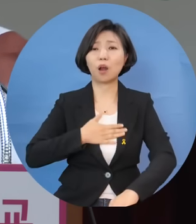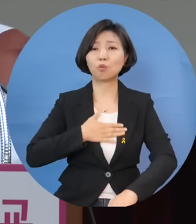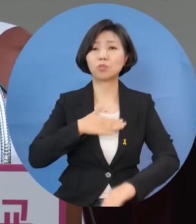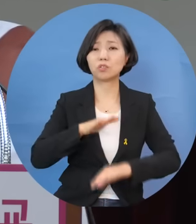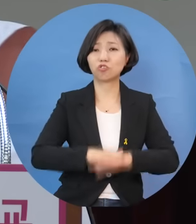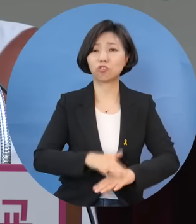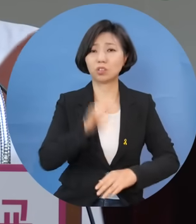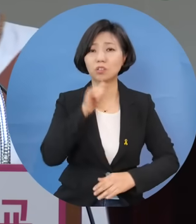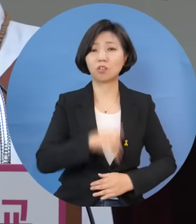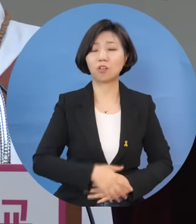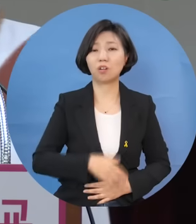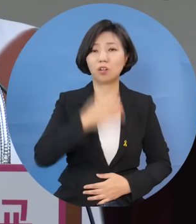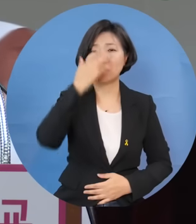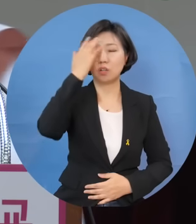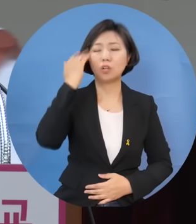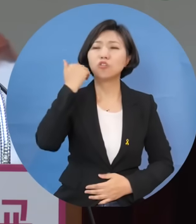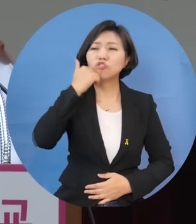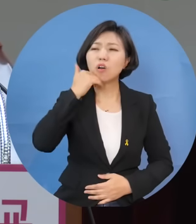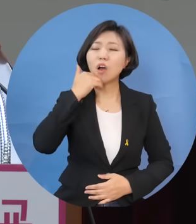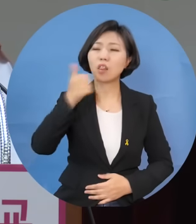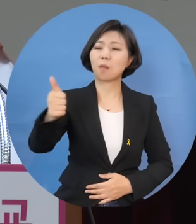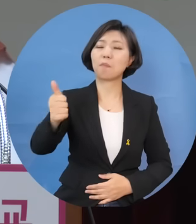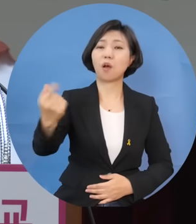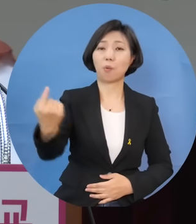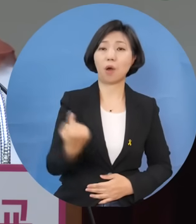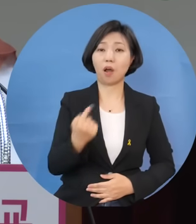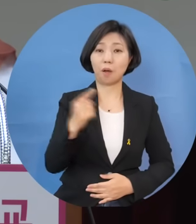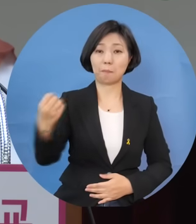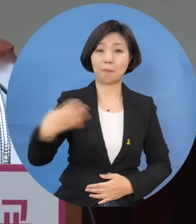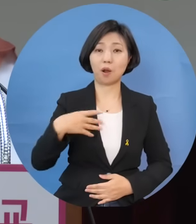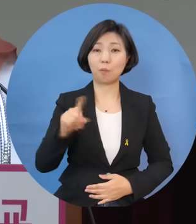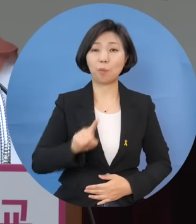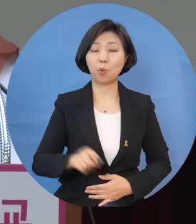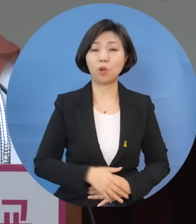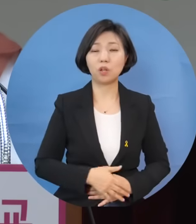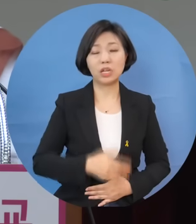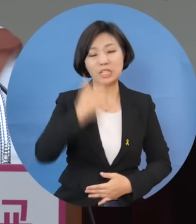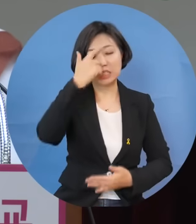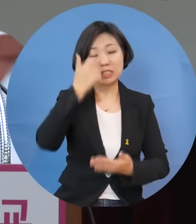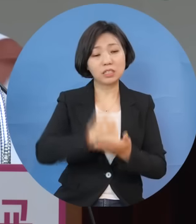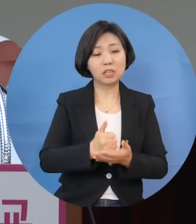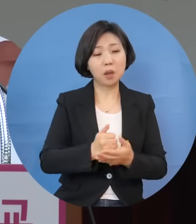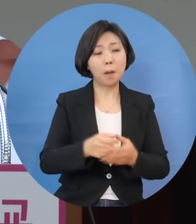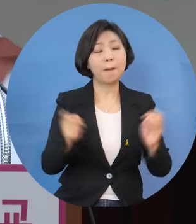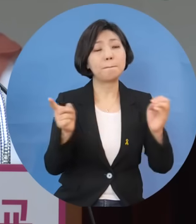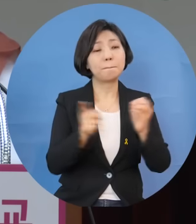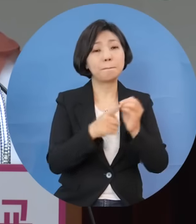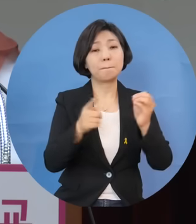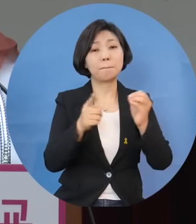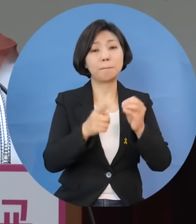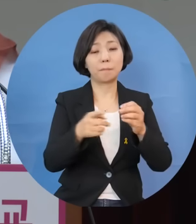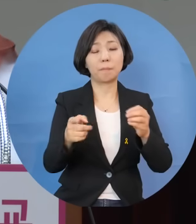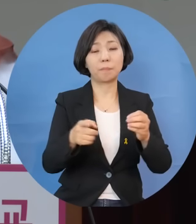어떤 거사님이 내게 와서 "스님!", "왜요?" "저 법당의 복전함 있잖아요" "있지요"